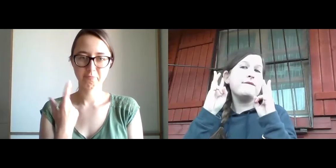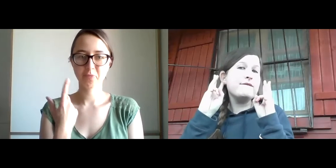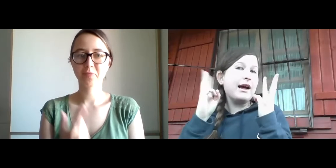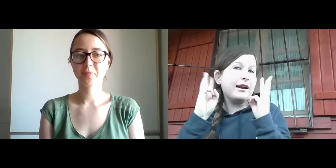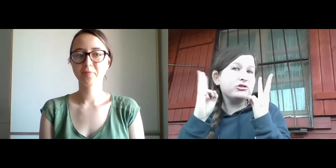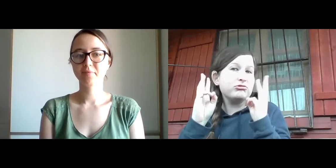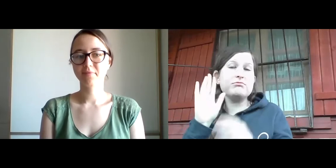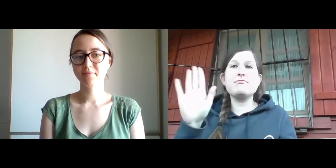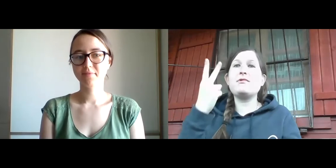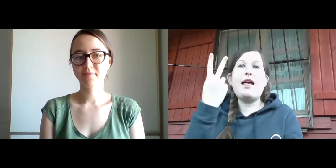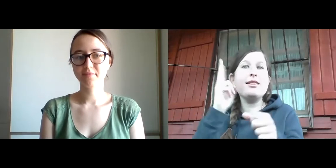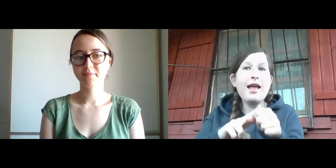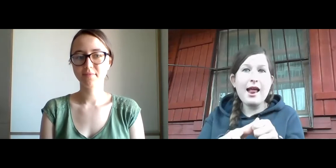Warsztaty odbędą się w dwóch terminach: